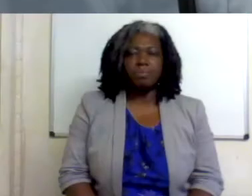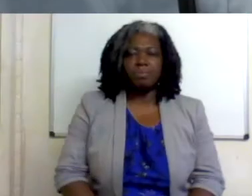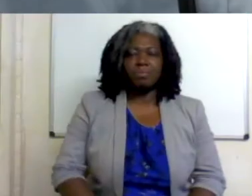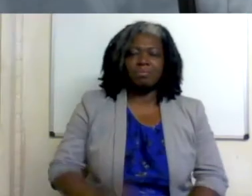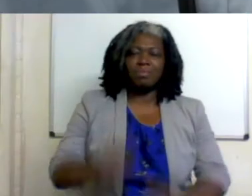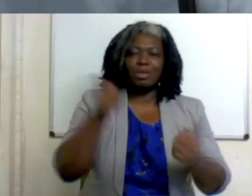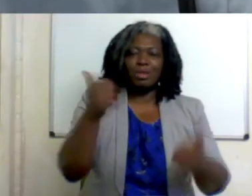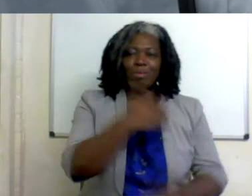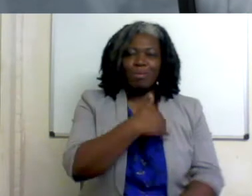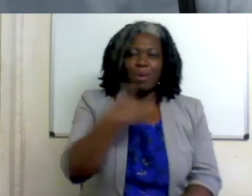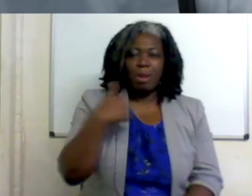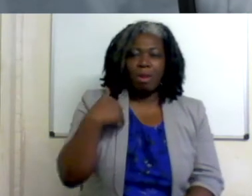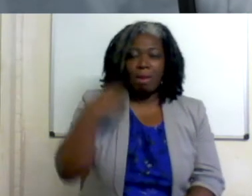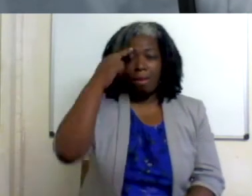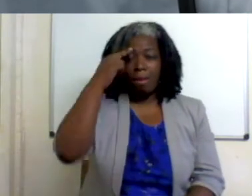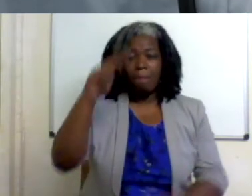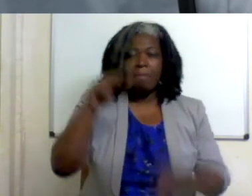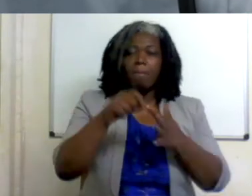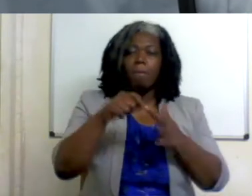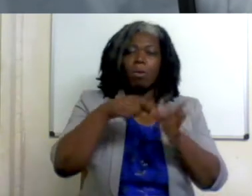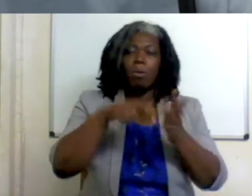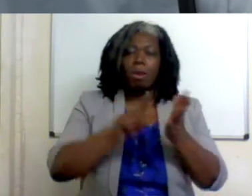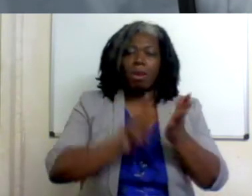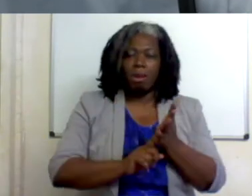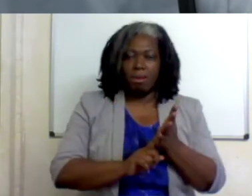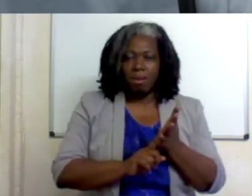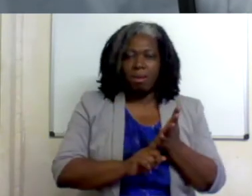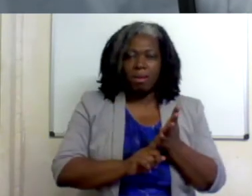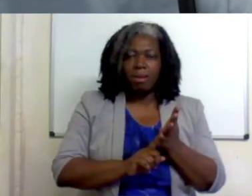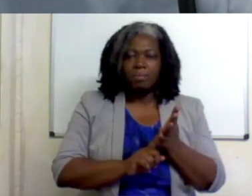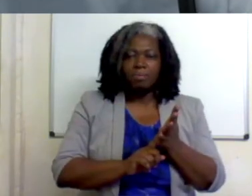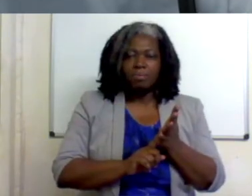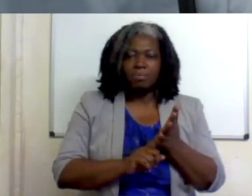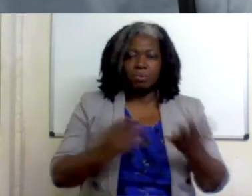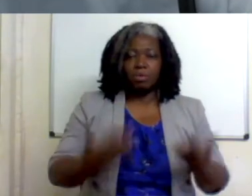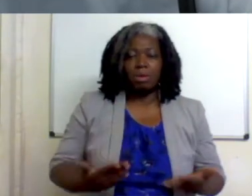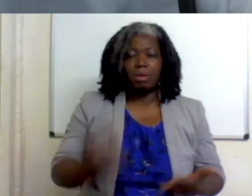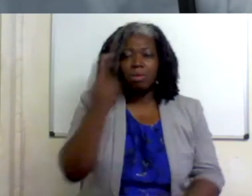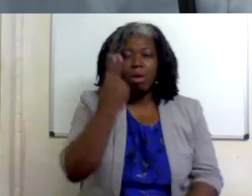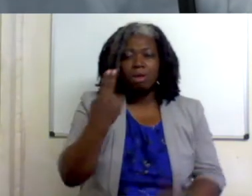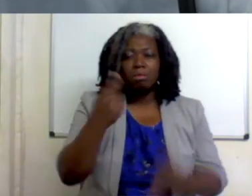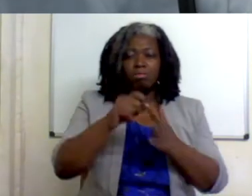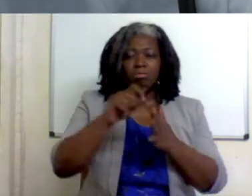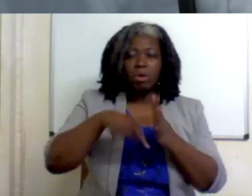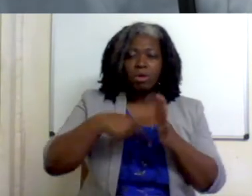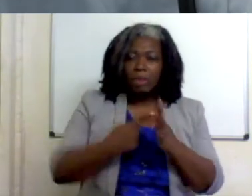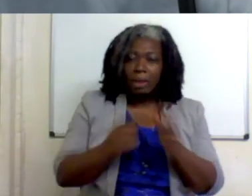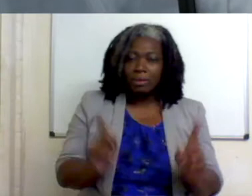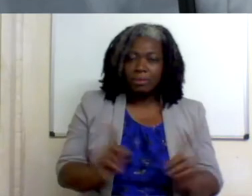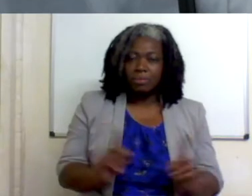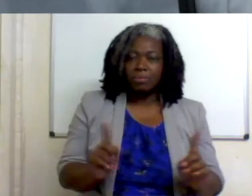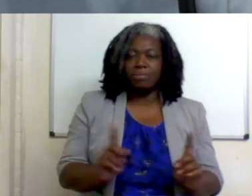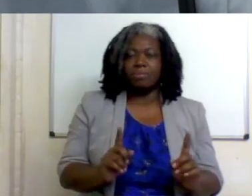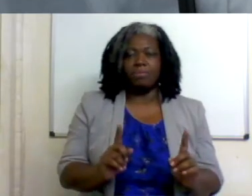Dobre rano, jmenuji se Paul a budu vam povidat o dnesnim umeleckem projektu.